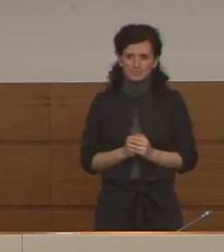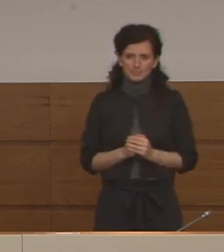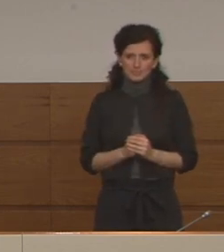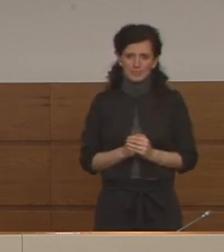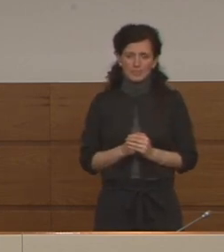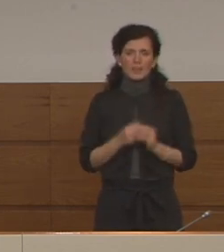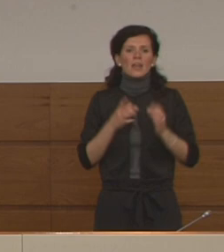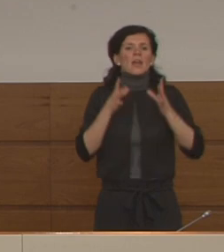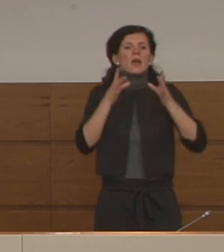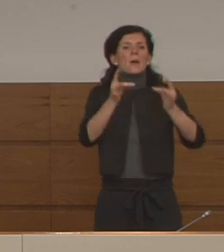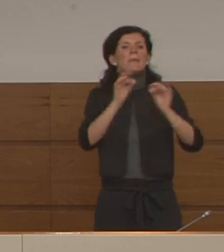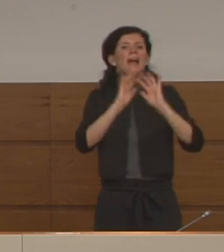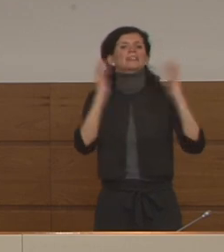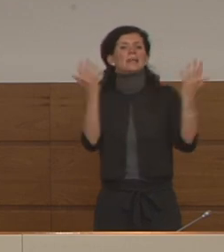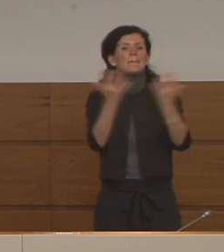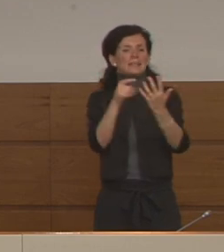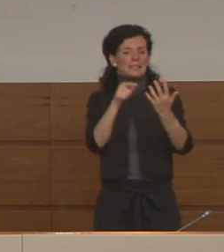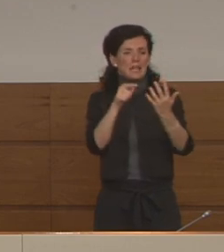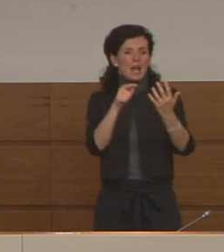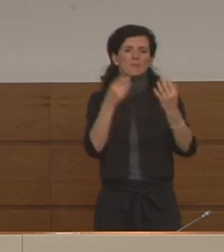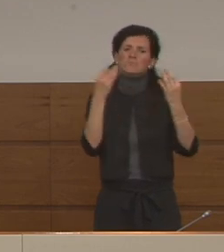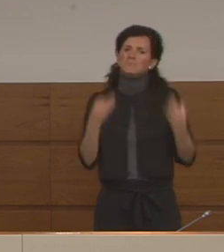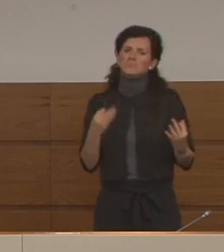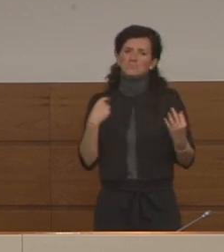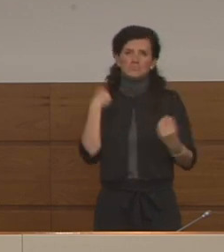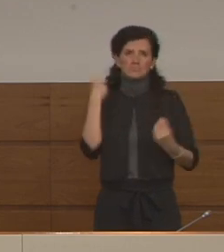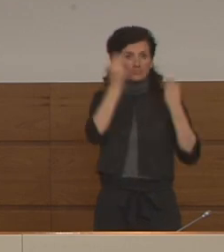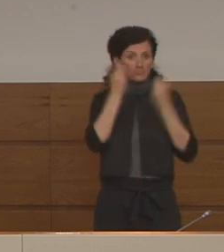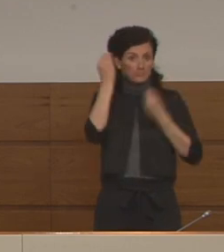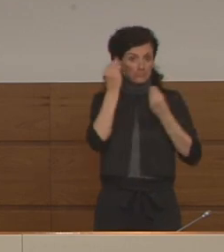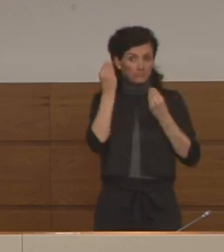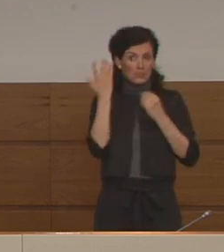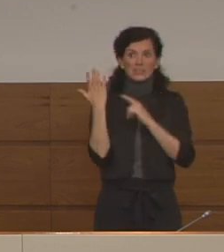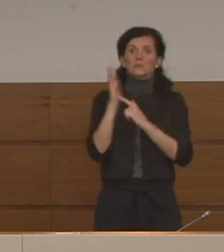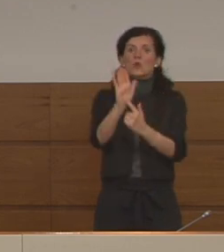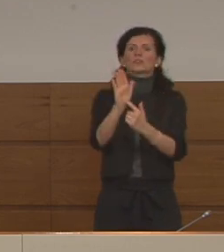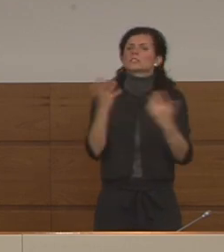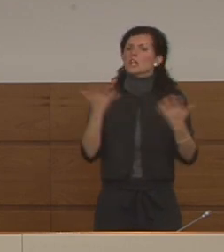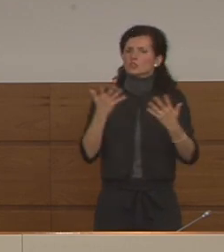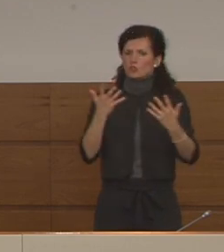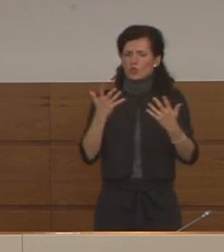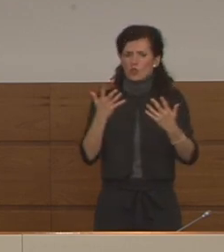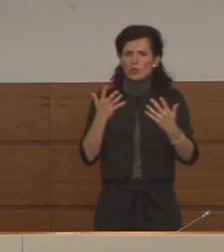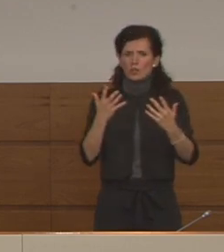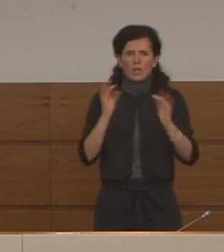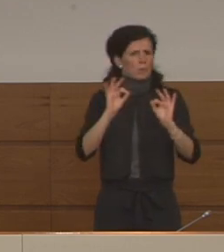dimostrato a livello mondiale come ci sia bisogno di dare una risposta che